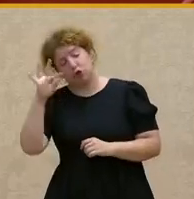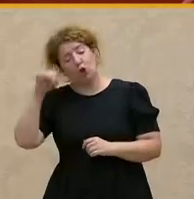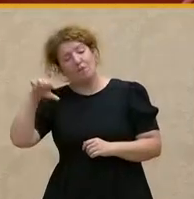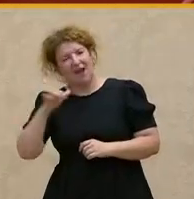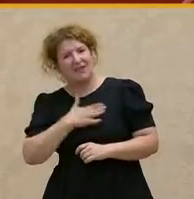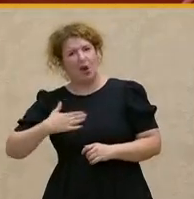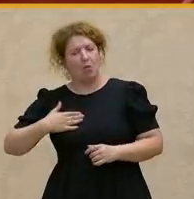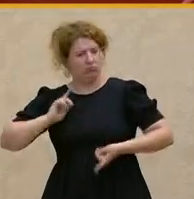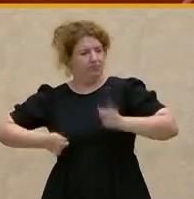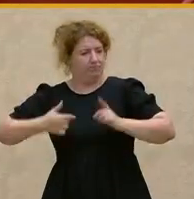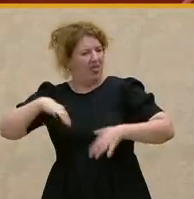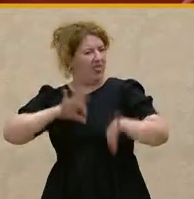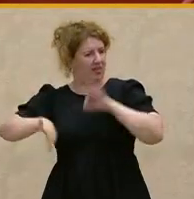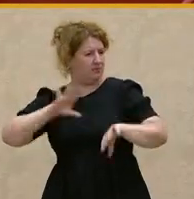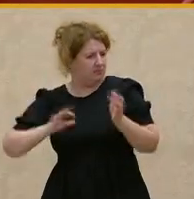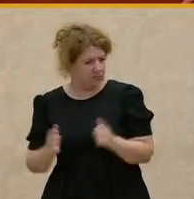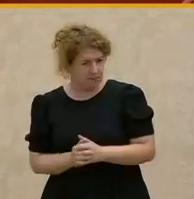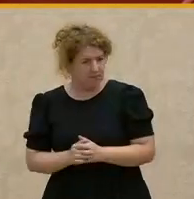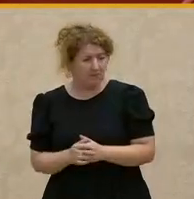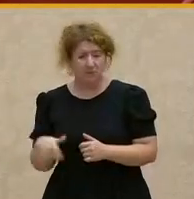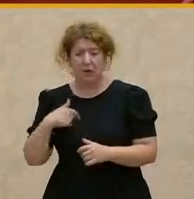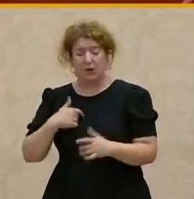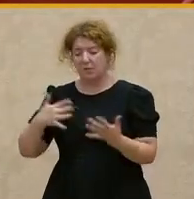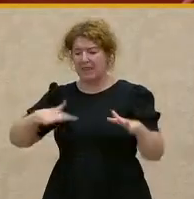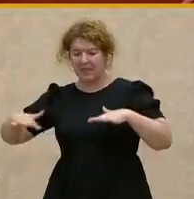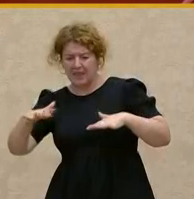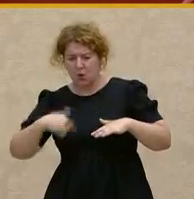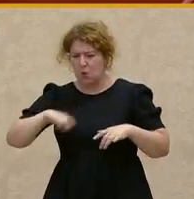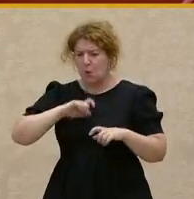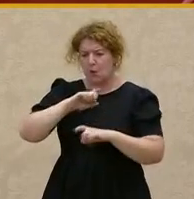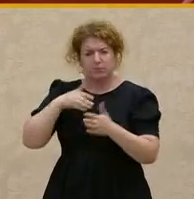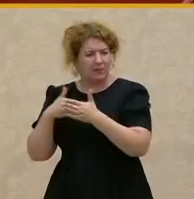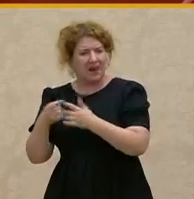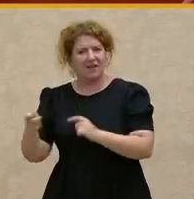Sus desafíos comunicativos y de desplazamiento requieren un entorno especializado y flexible. A